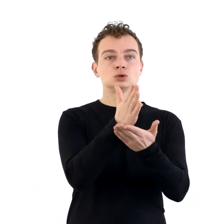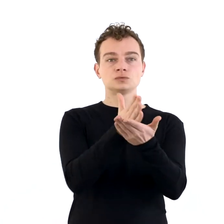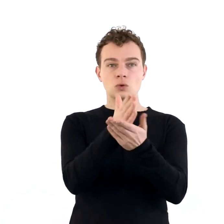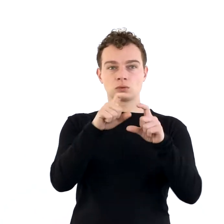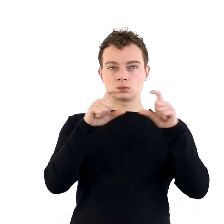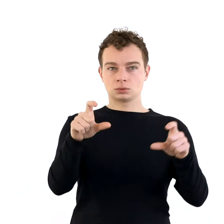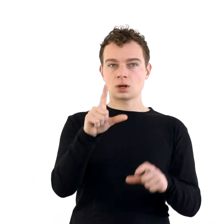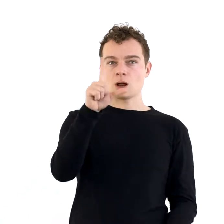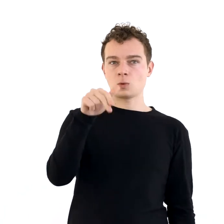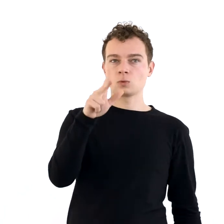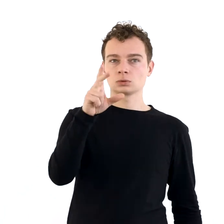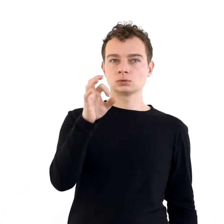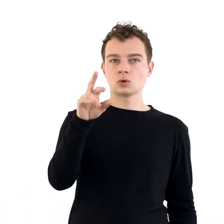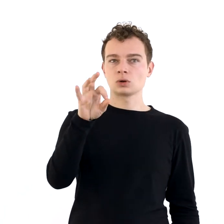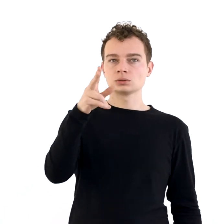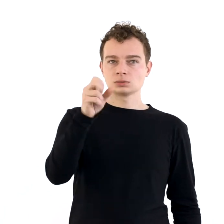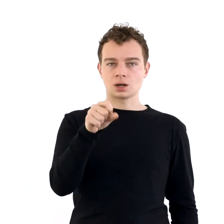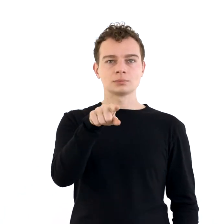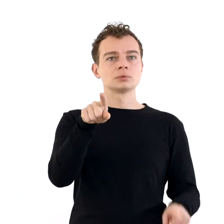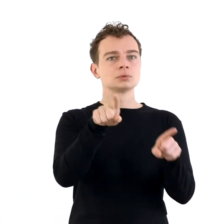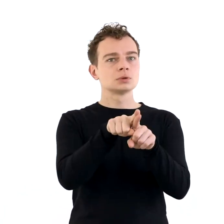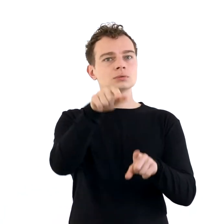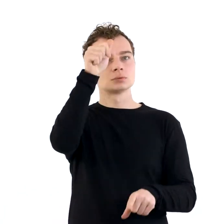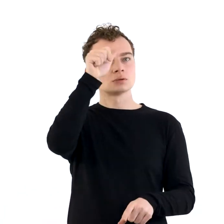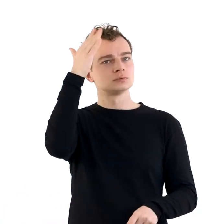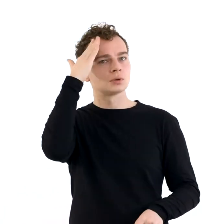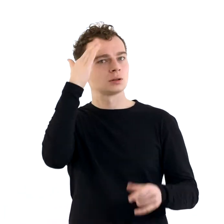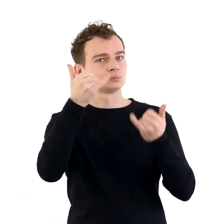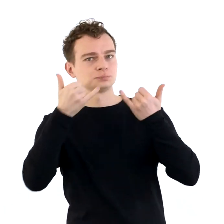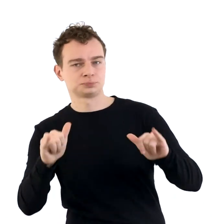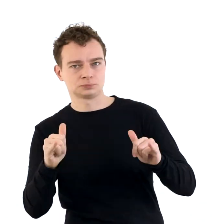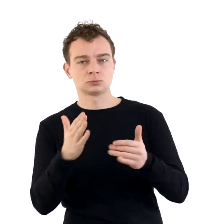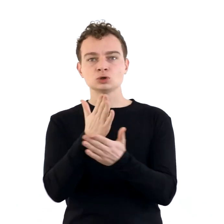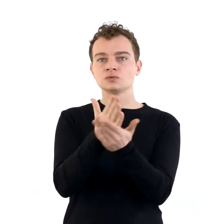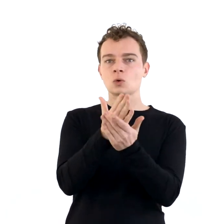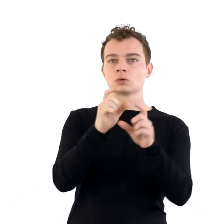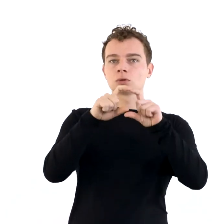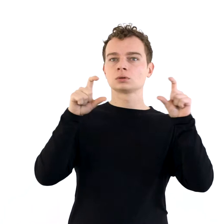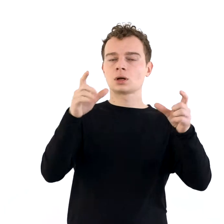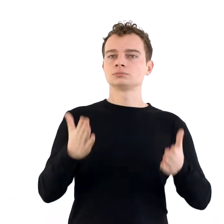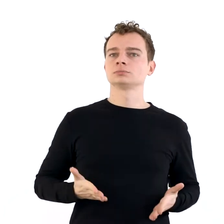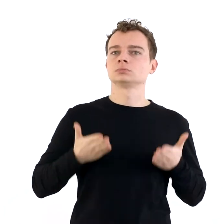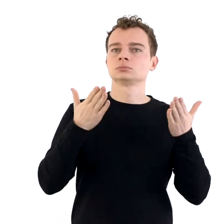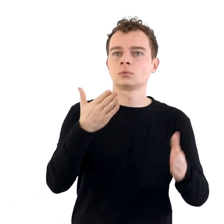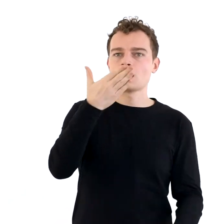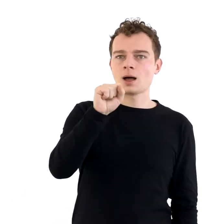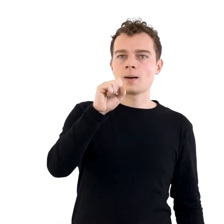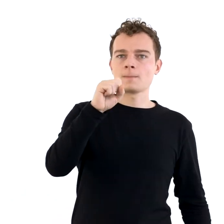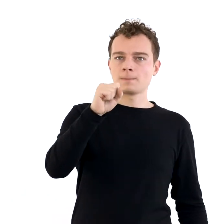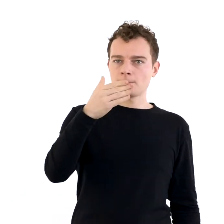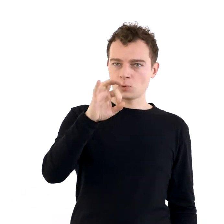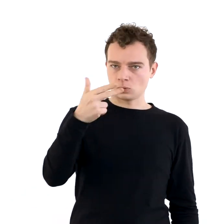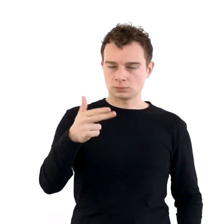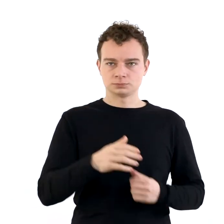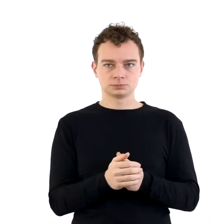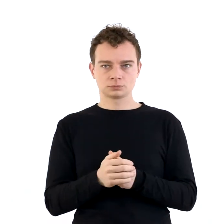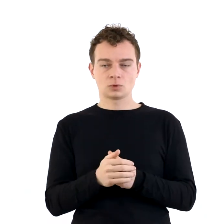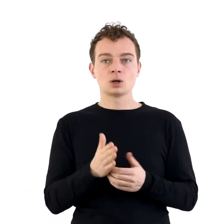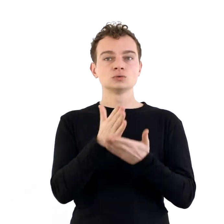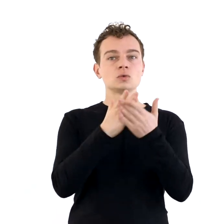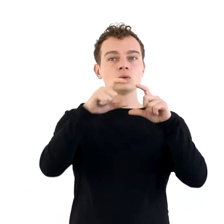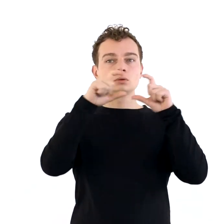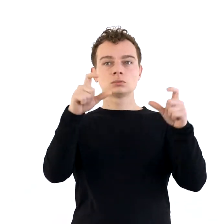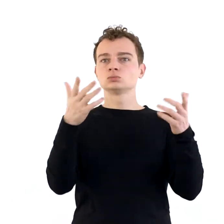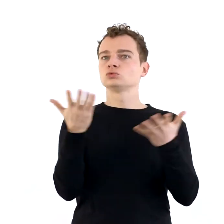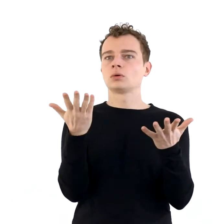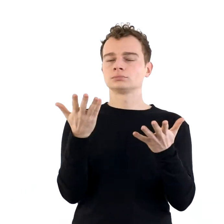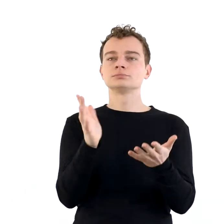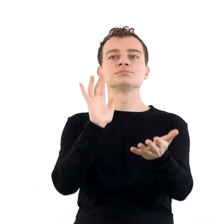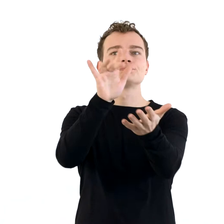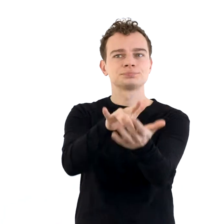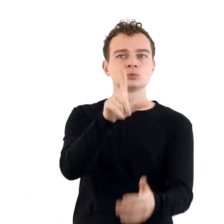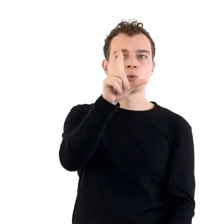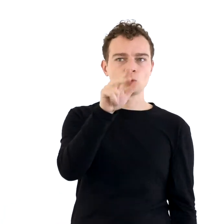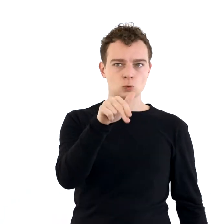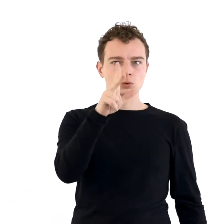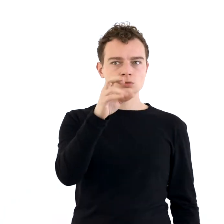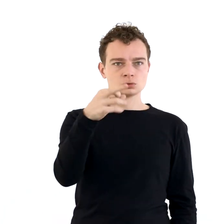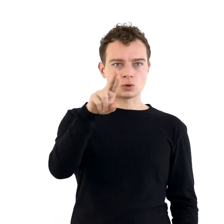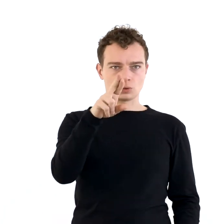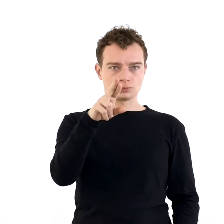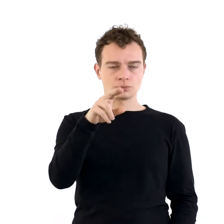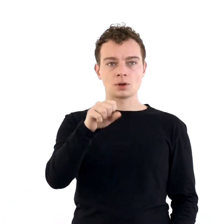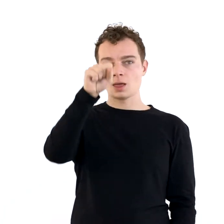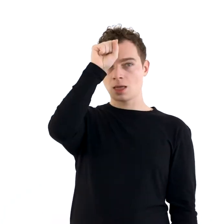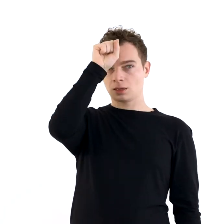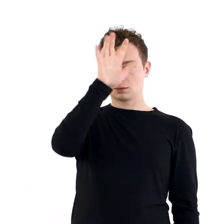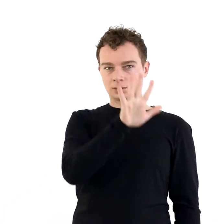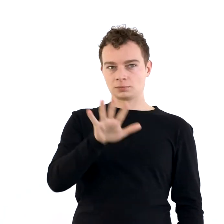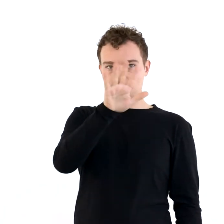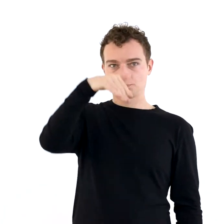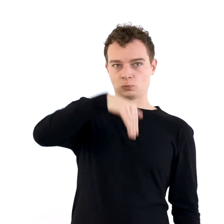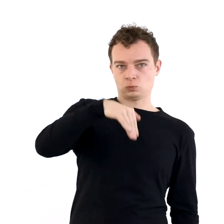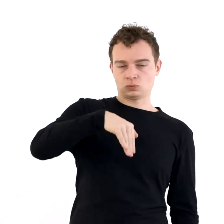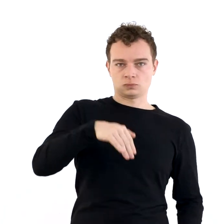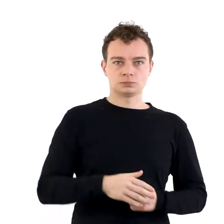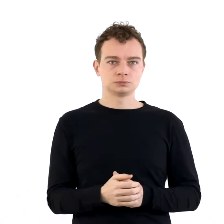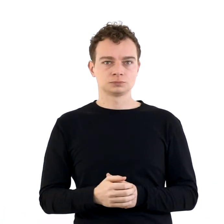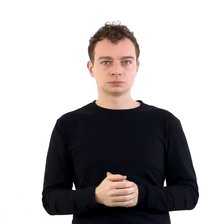Świątynia Luksorska, znana także jako Świątynia Narodzin Amona, znajduje się w Luksorze, w płd Egipcie.